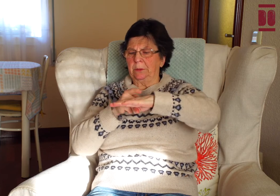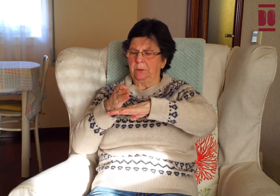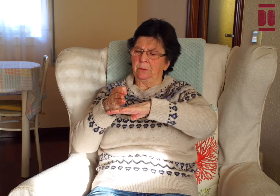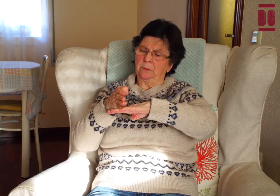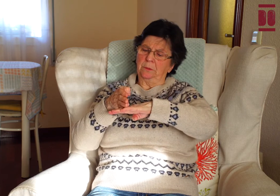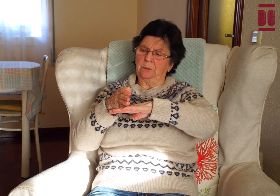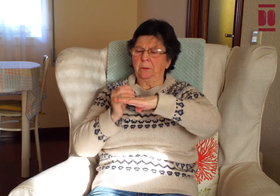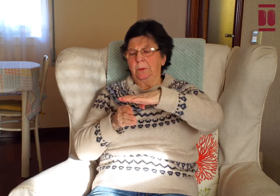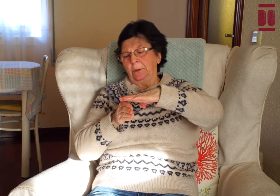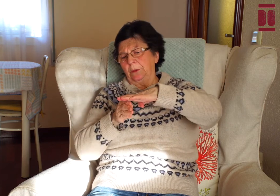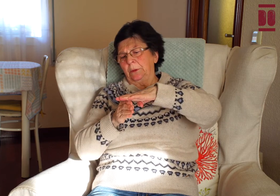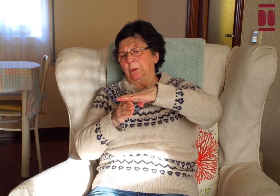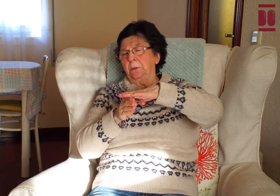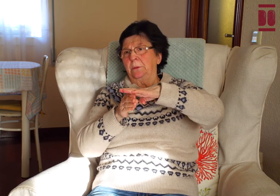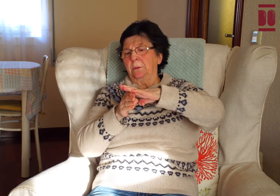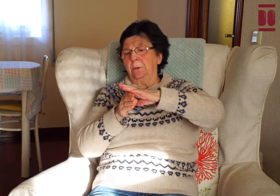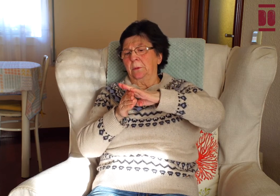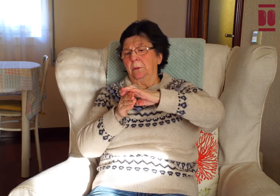para que sacara así los pies.